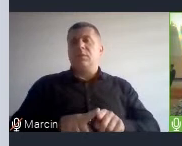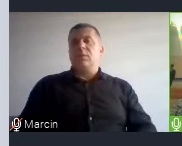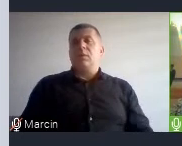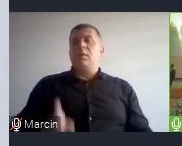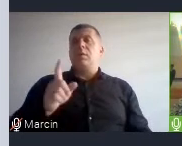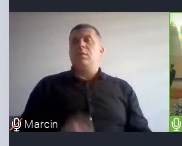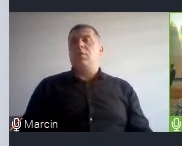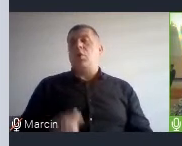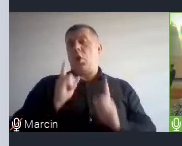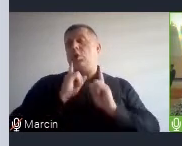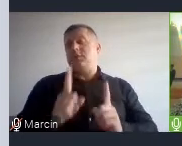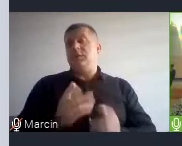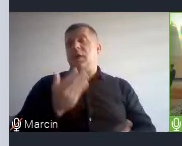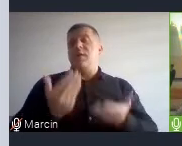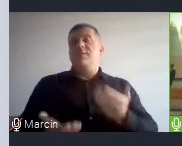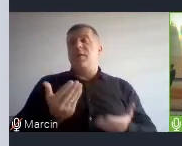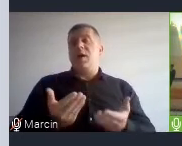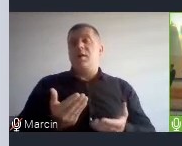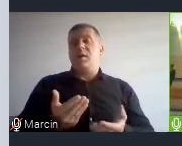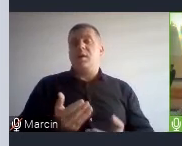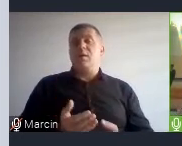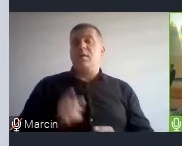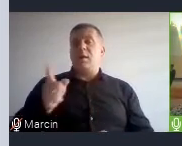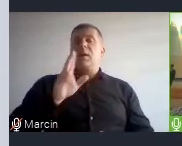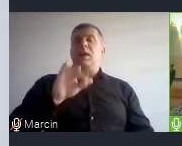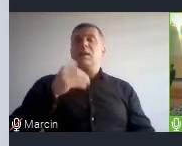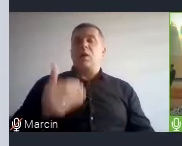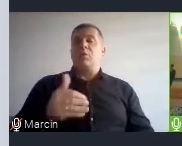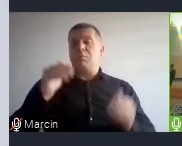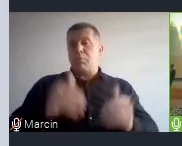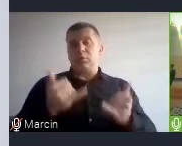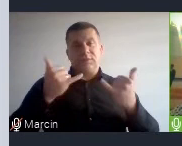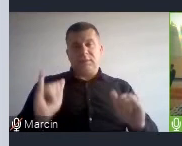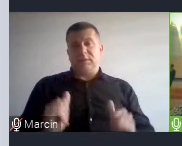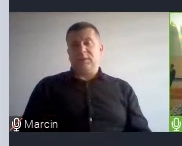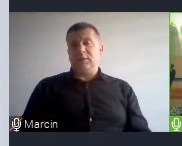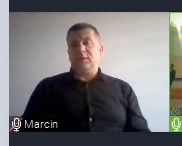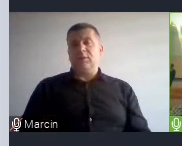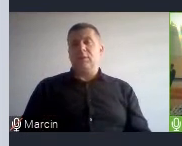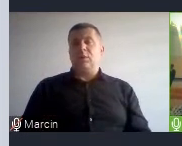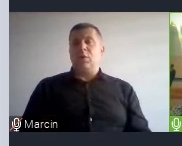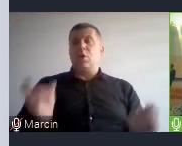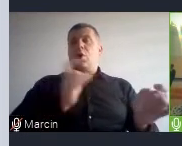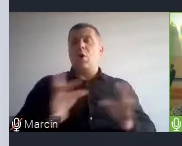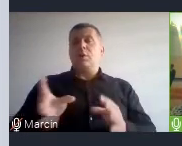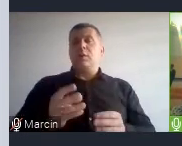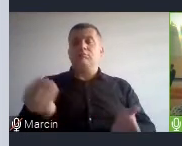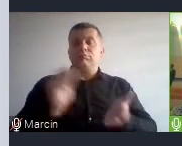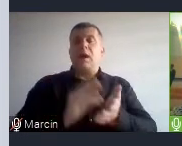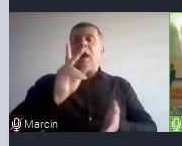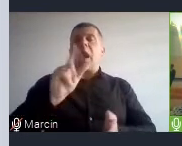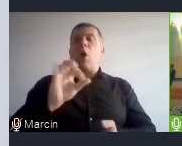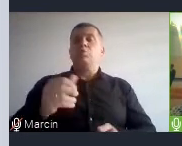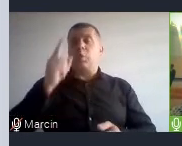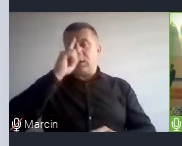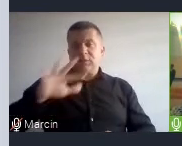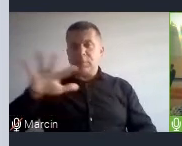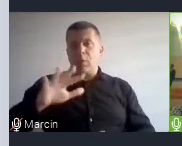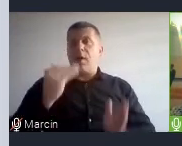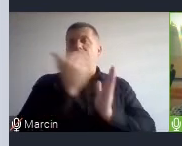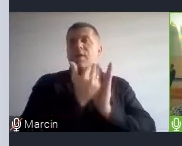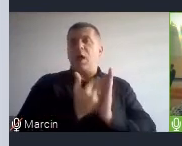Oczywiście waga tego kryterium może być inna, natomiast odradzam umieszczania klauzul społecznych w warunkach udziału,